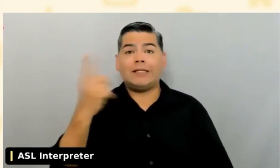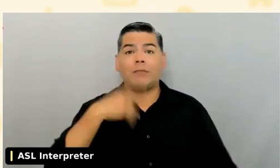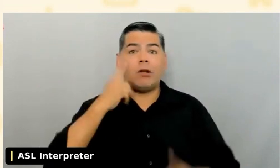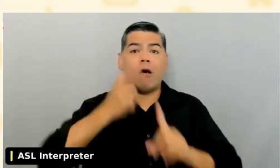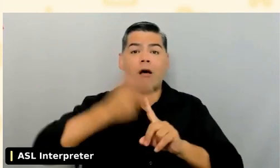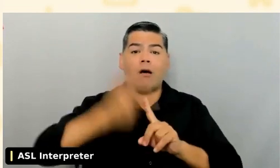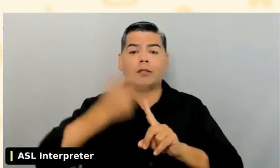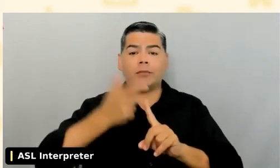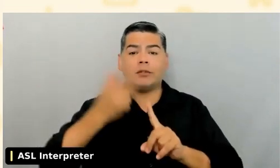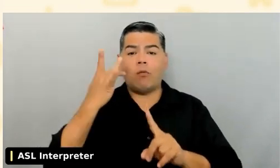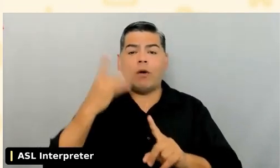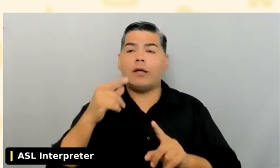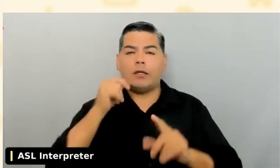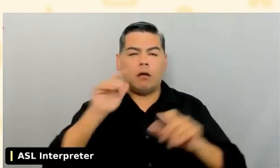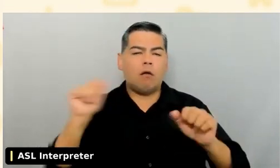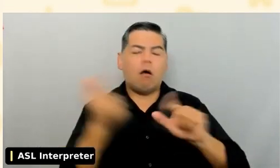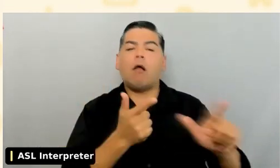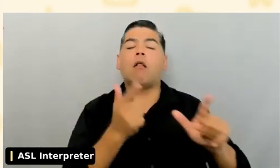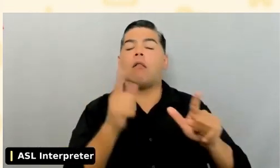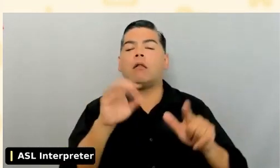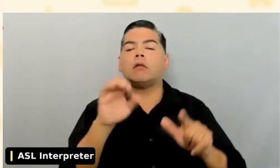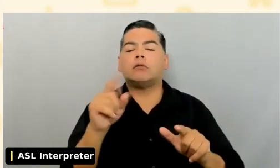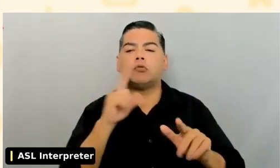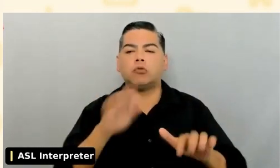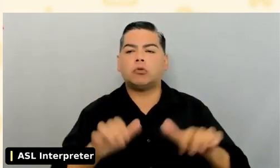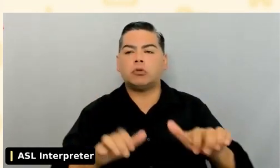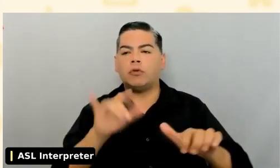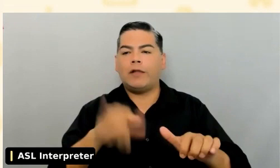porque no todas las herramientas harán eso de una manera fácil de detectar.